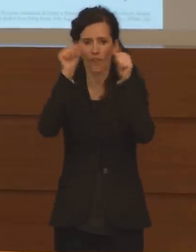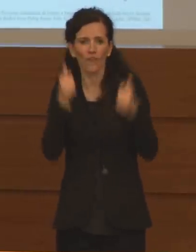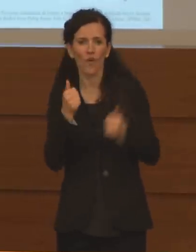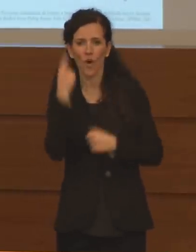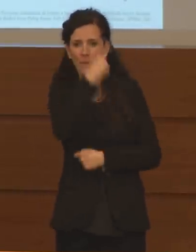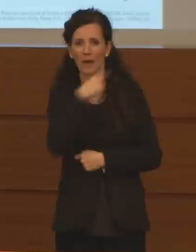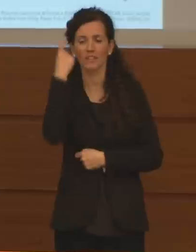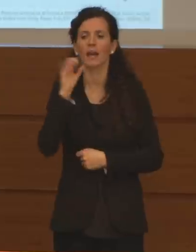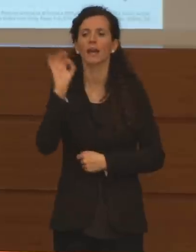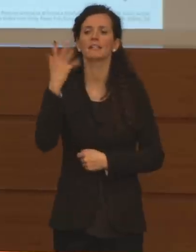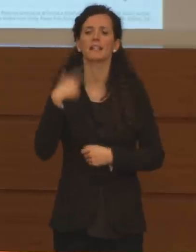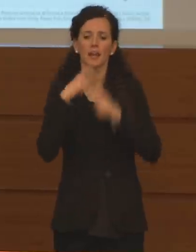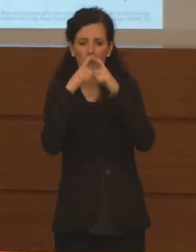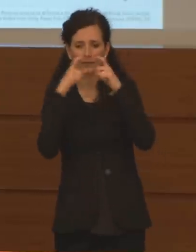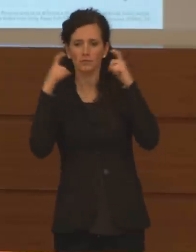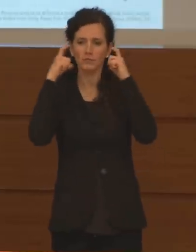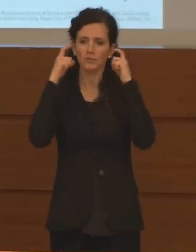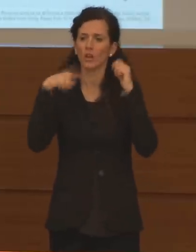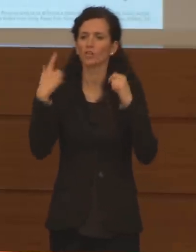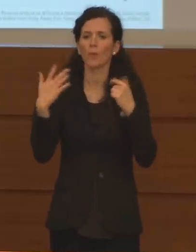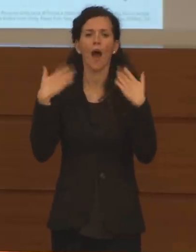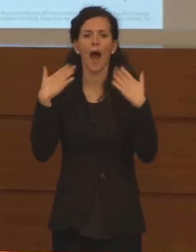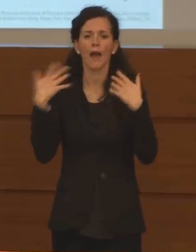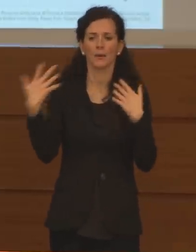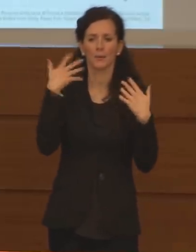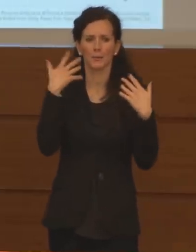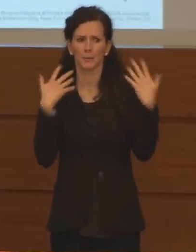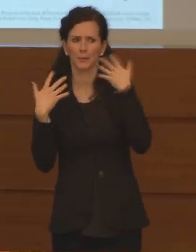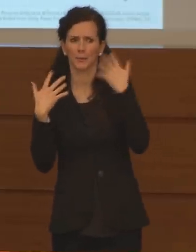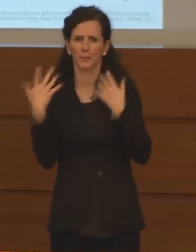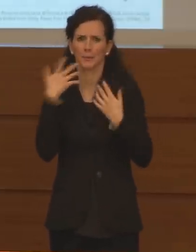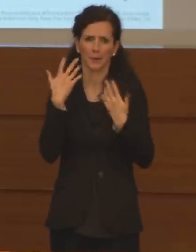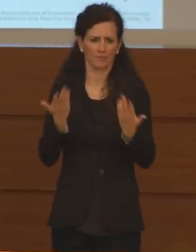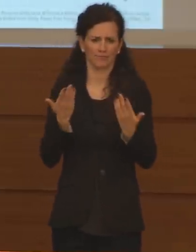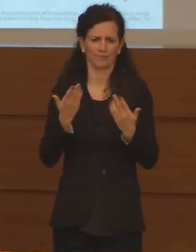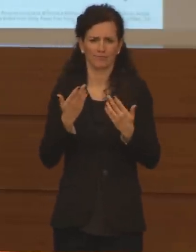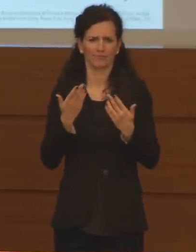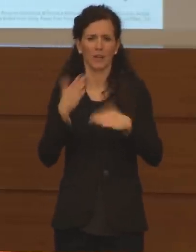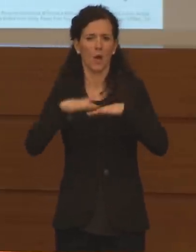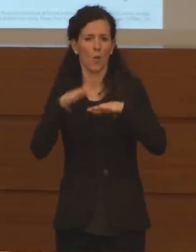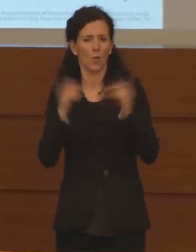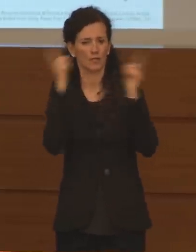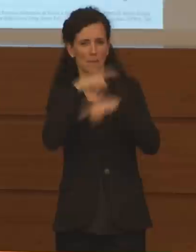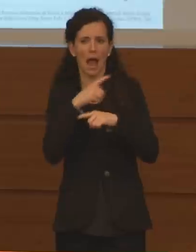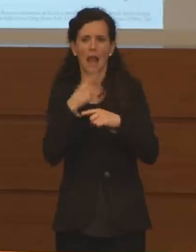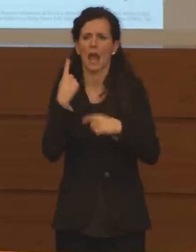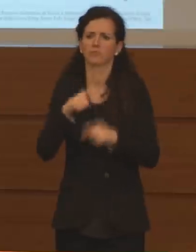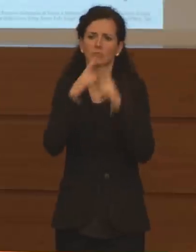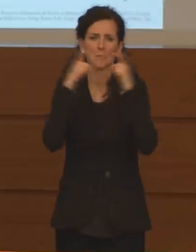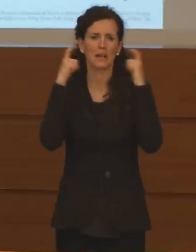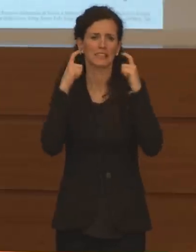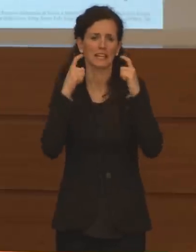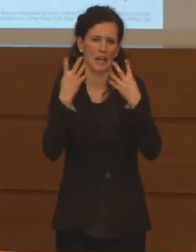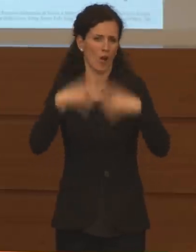se ci si mette la mascherina e dopo passa l'aria da tutte le parti e chiaro che la mascherina non funziona.